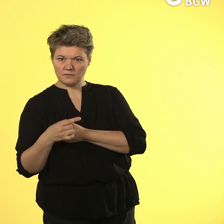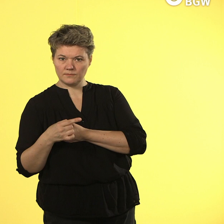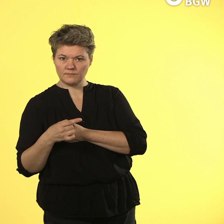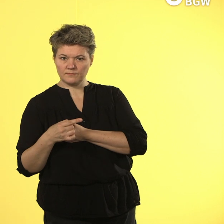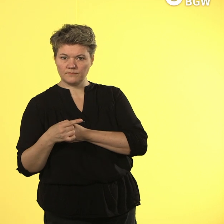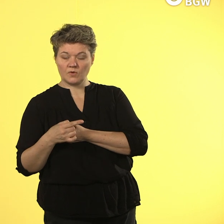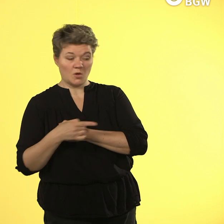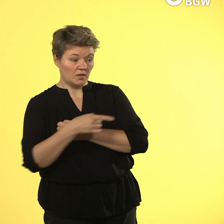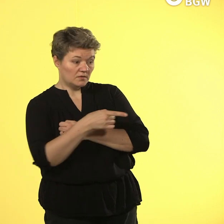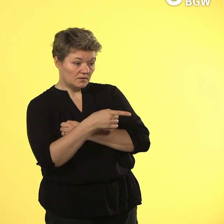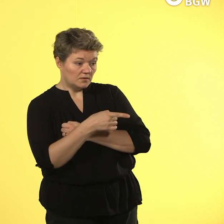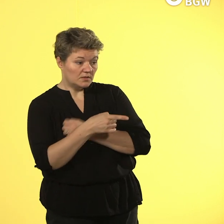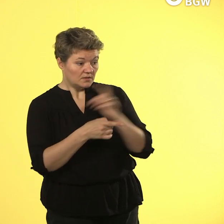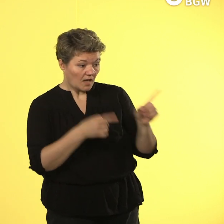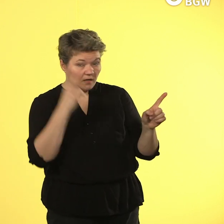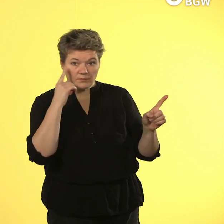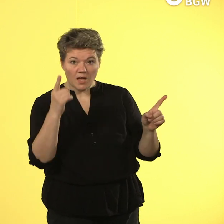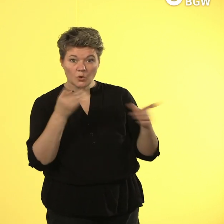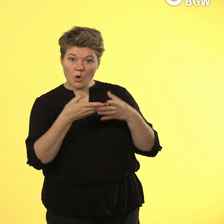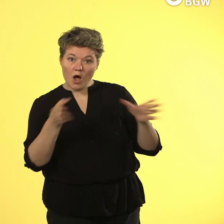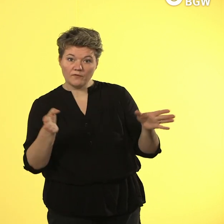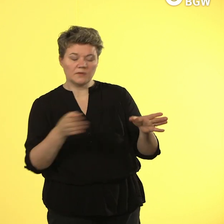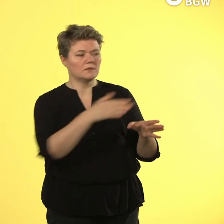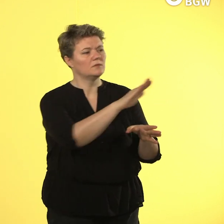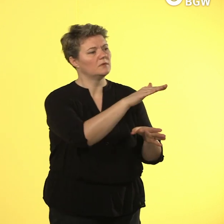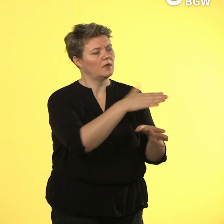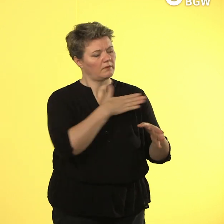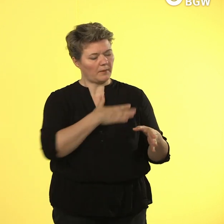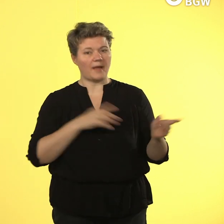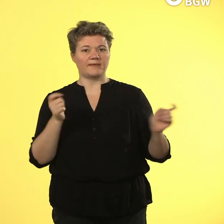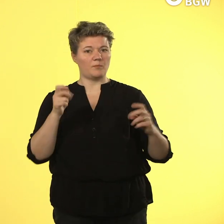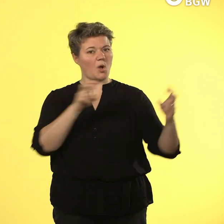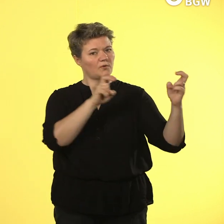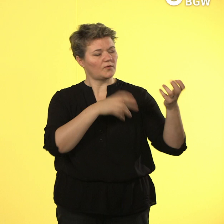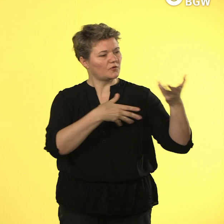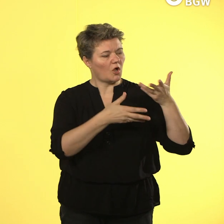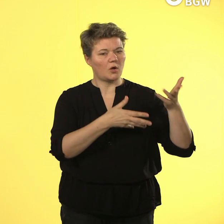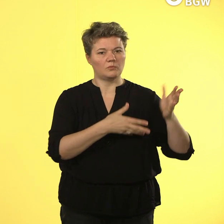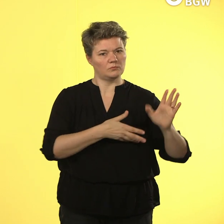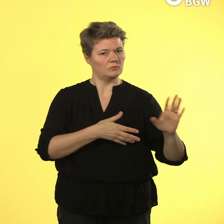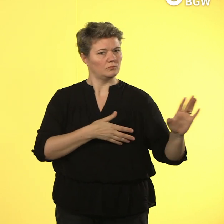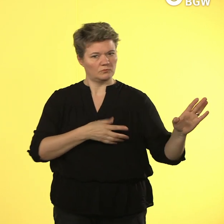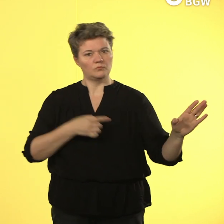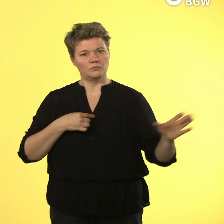oder verbringe mit Ihnen die Pausen, von der anderen Fraktion, sondern ich rede mit denen, die meiner Meinung sind,